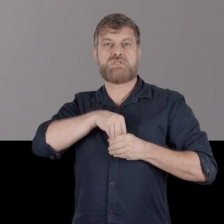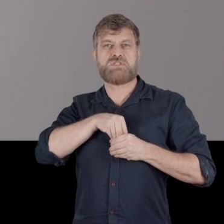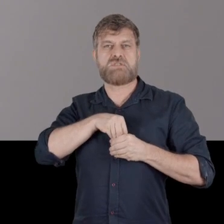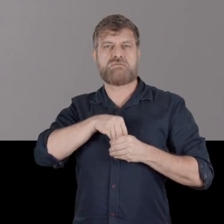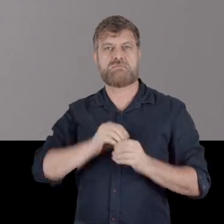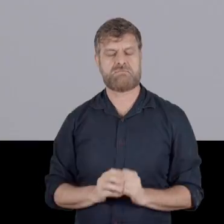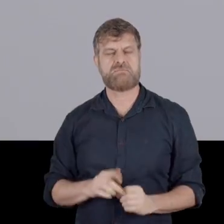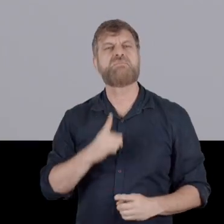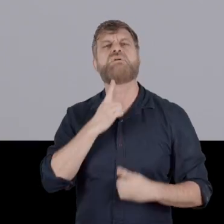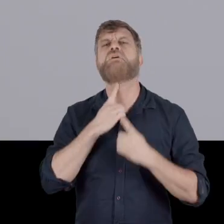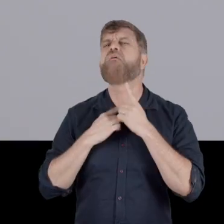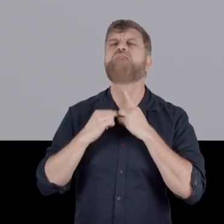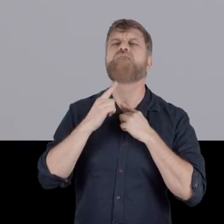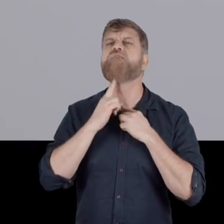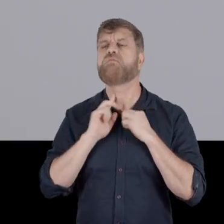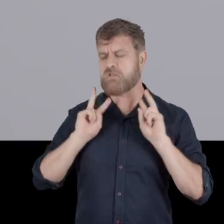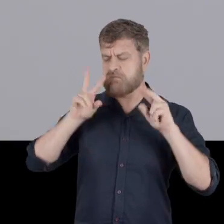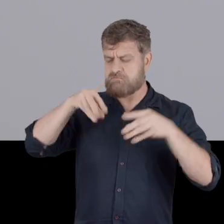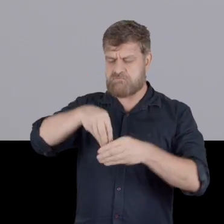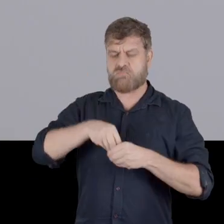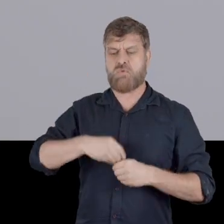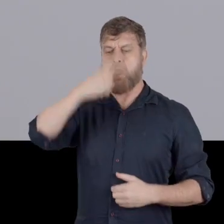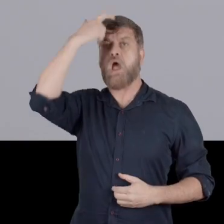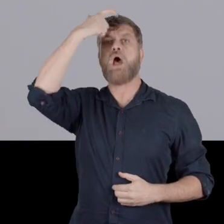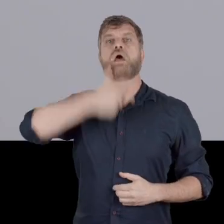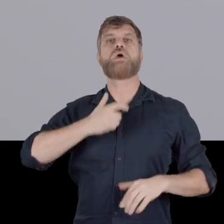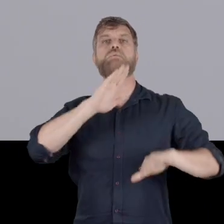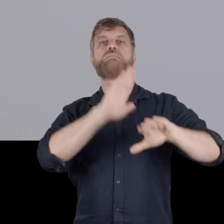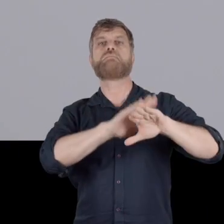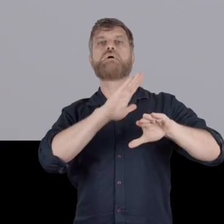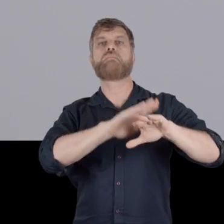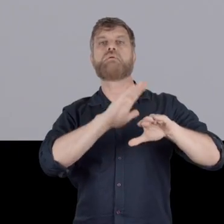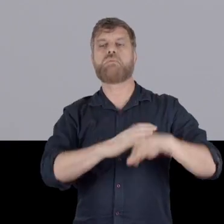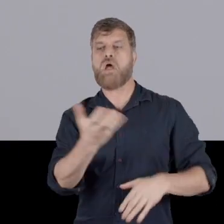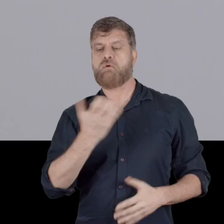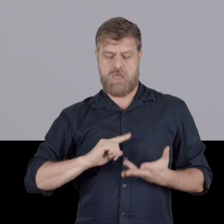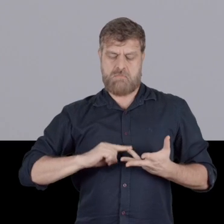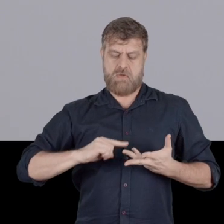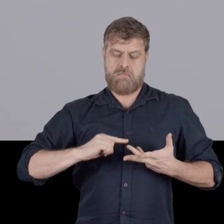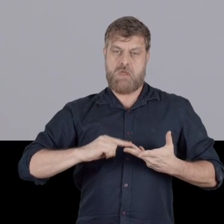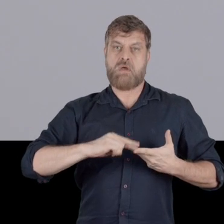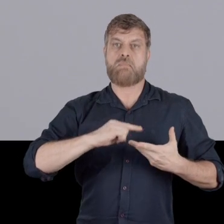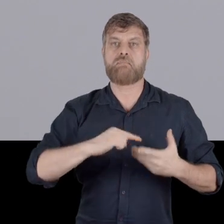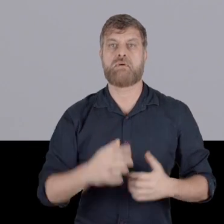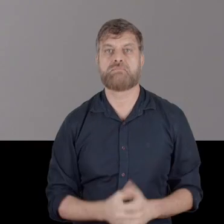Uma vontade subjetiva do tipo “eu sou”. Eu sou isso, eu sou aquilo.